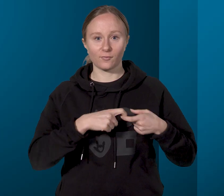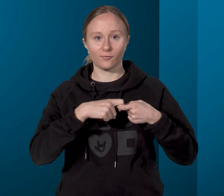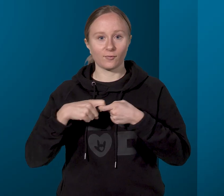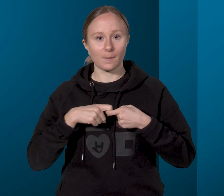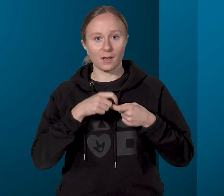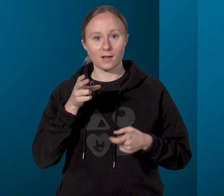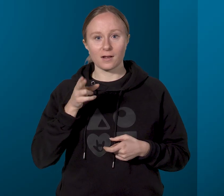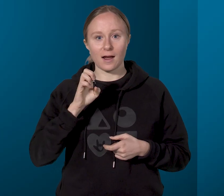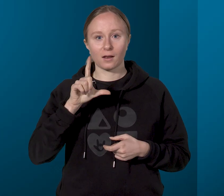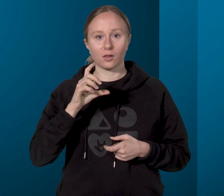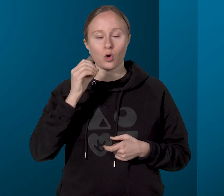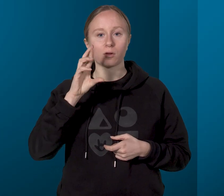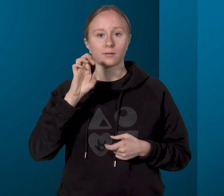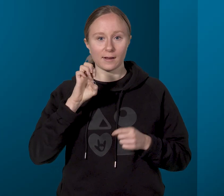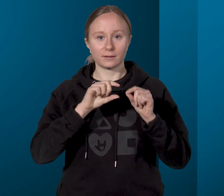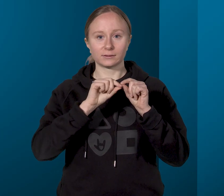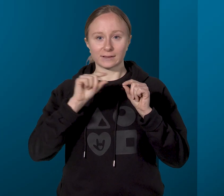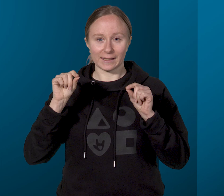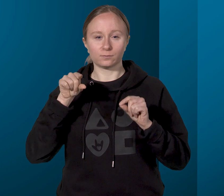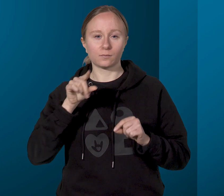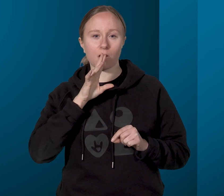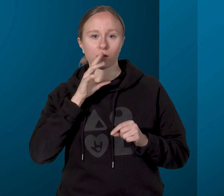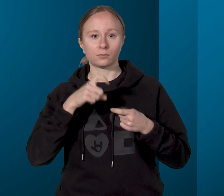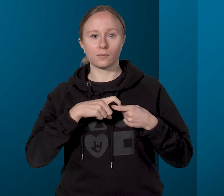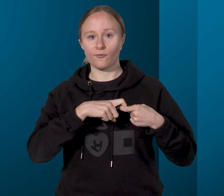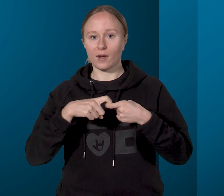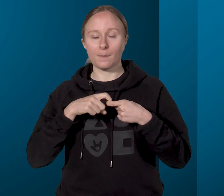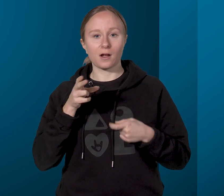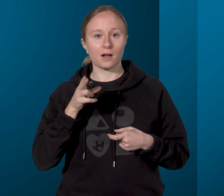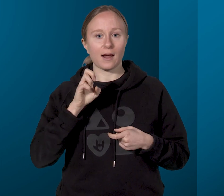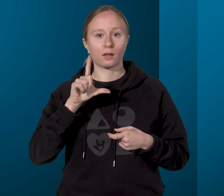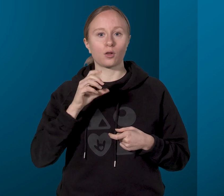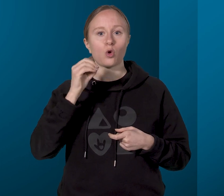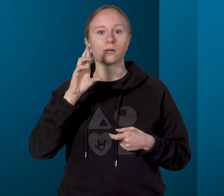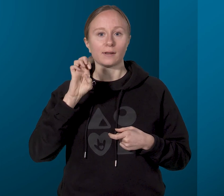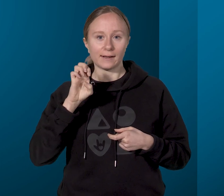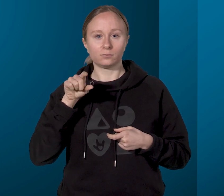Familjen Hellöre -serien handlar om familjen Hellöre, -